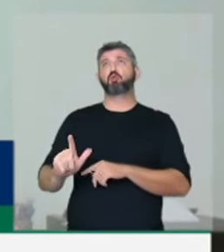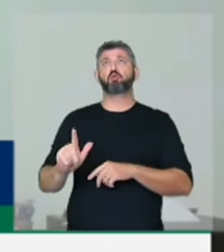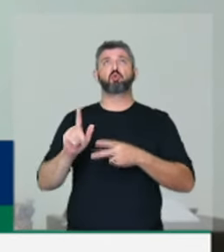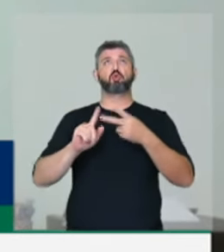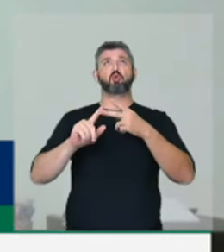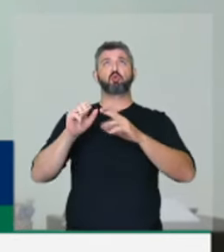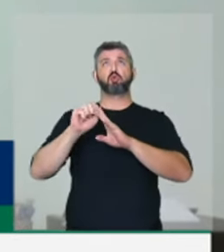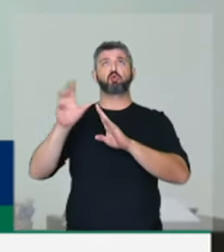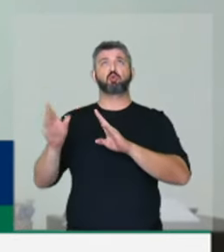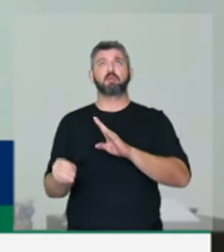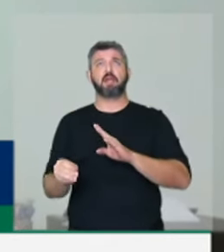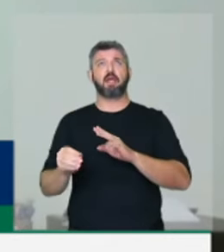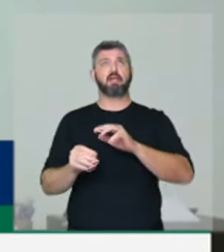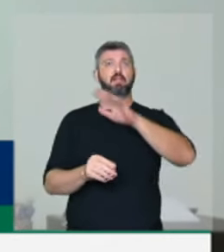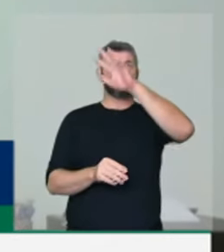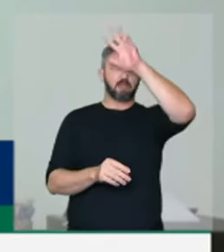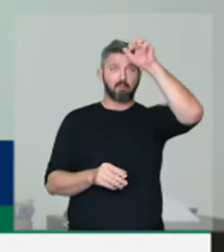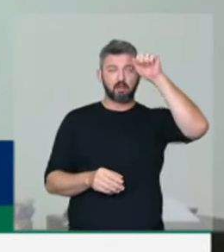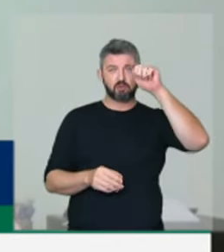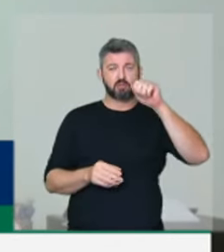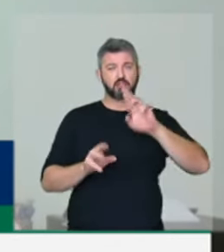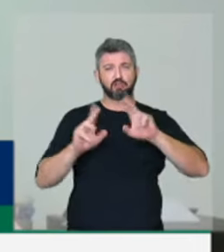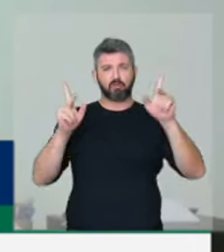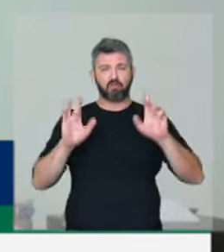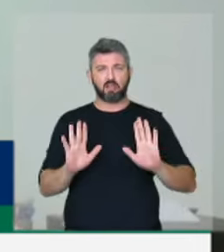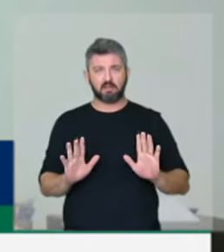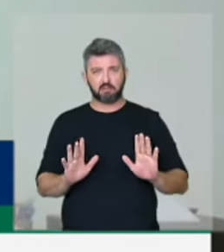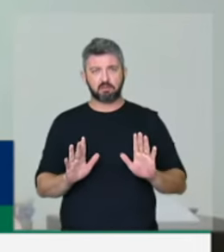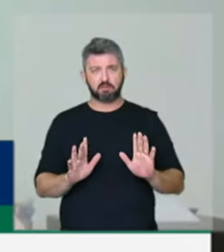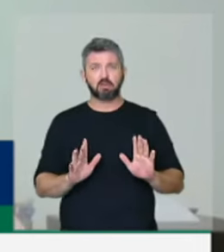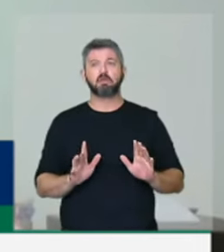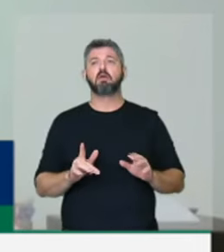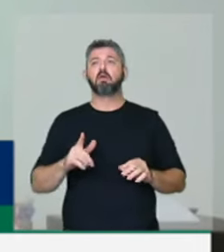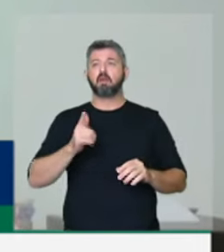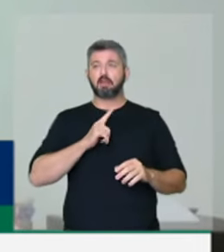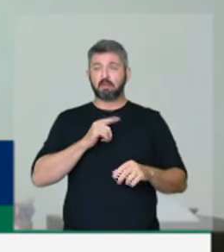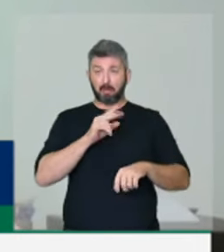DO SUL E DO SUDESTE E NA AMAZÔNIA. SE HÁ UMA GRANDE PRESERVAÇÃO DAS ÁREAS DA AMAZÔNIA É GRAÇAS AOS POVOS